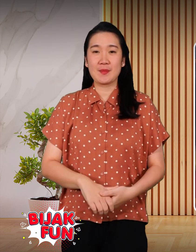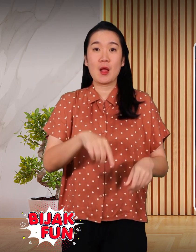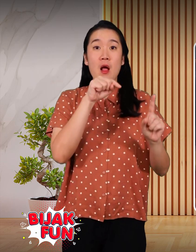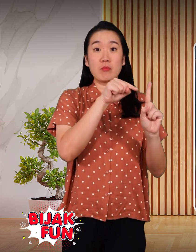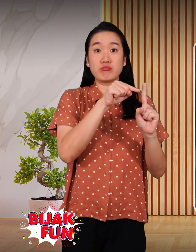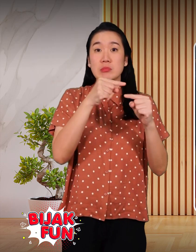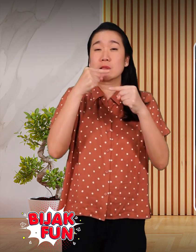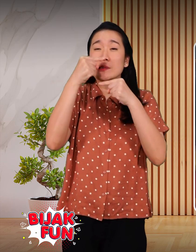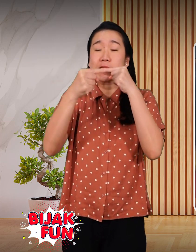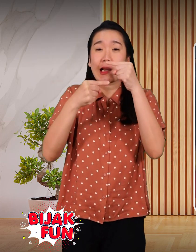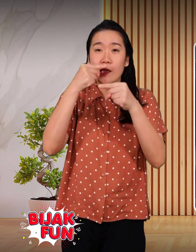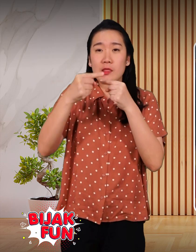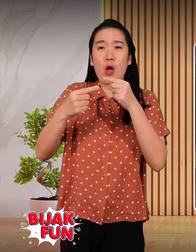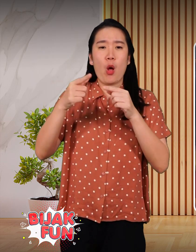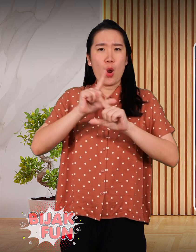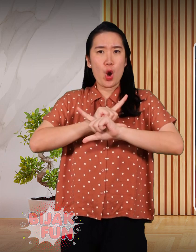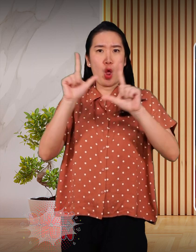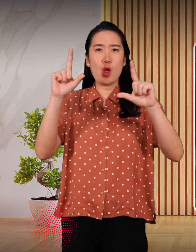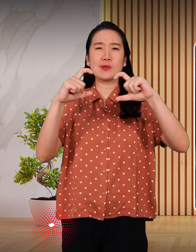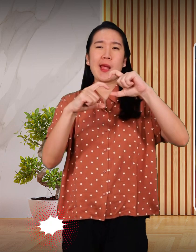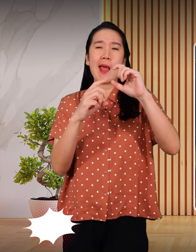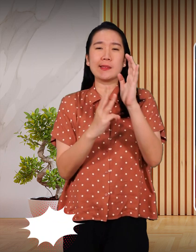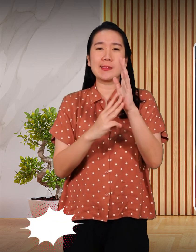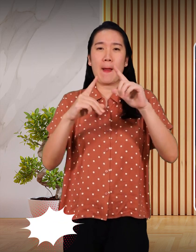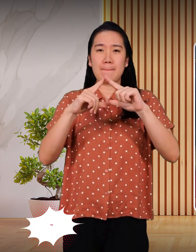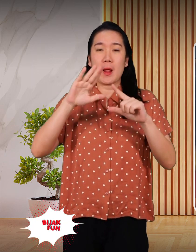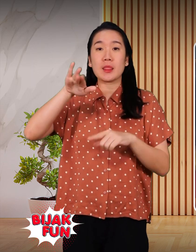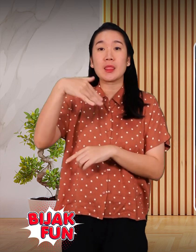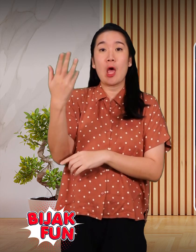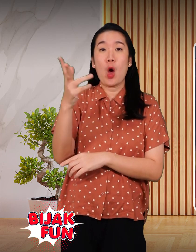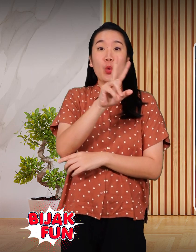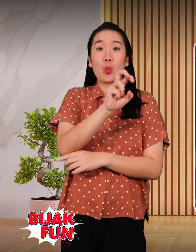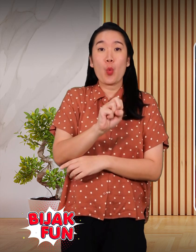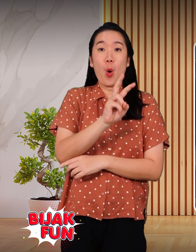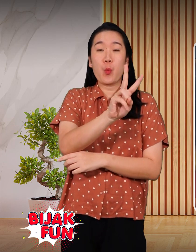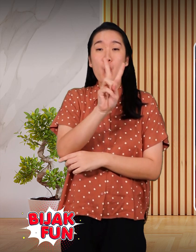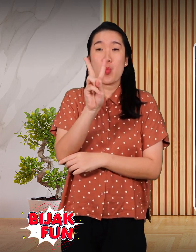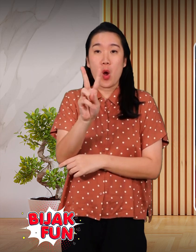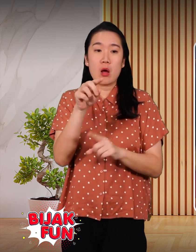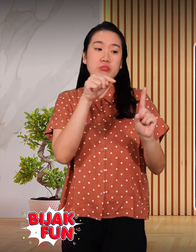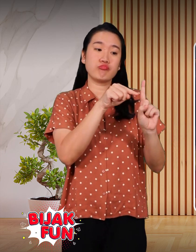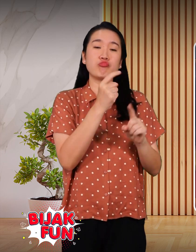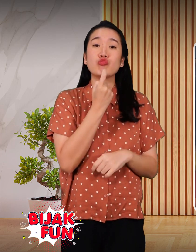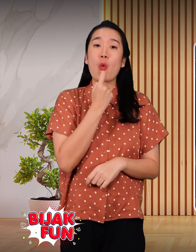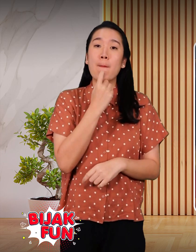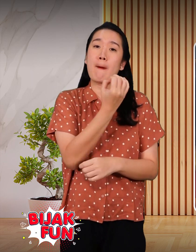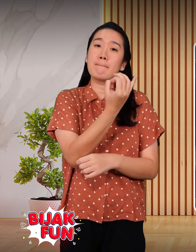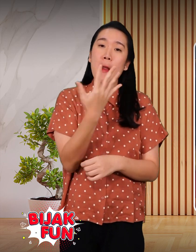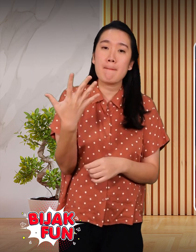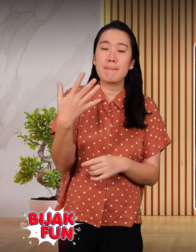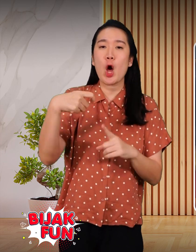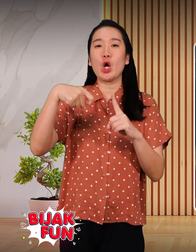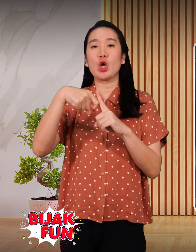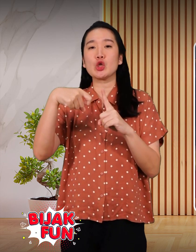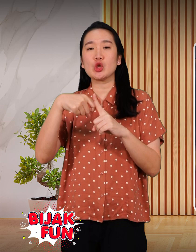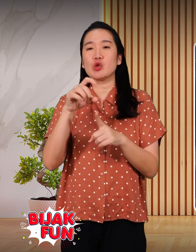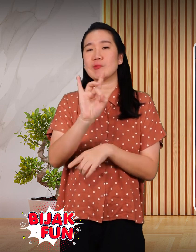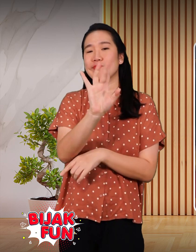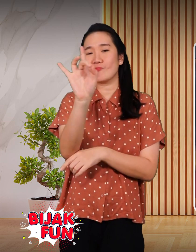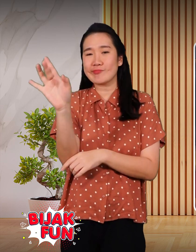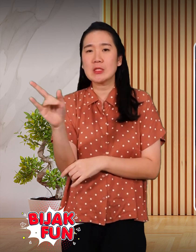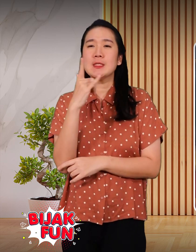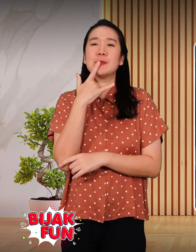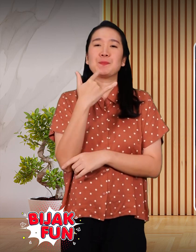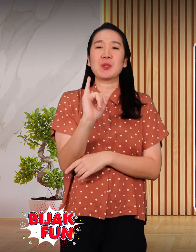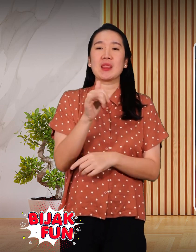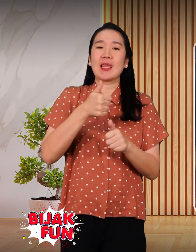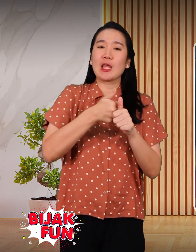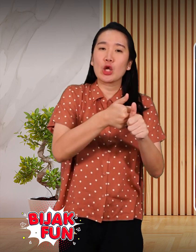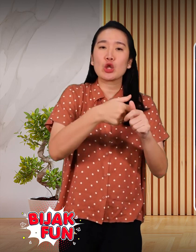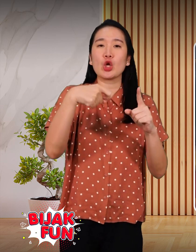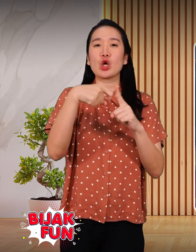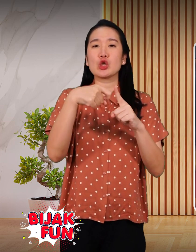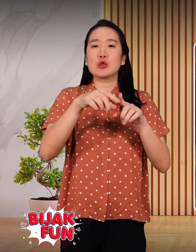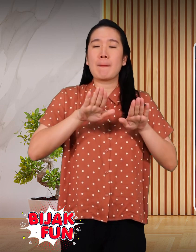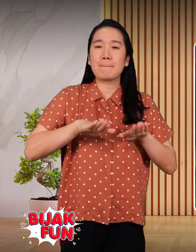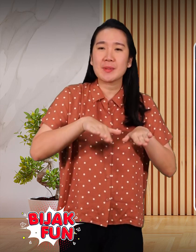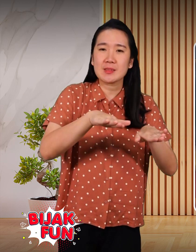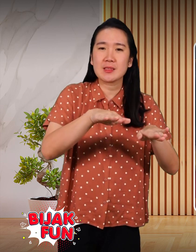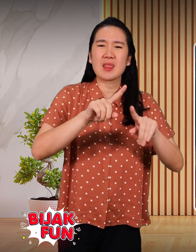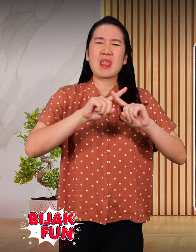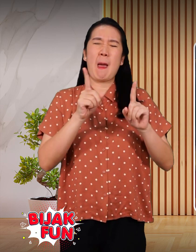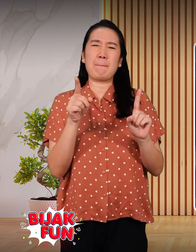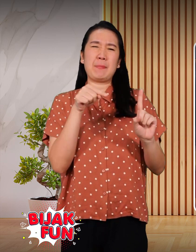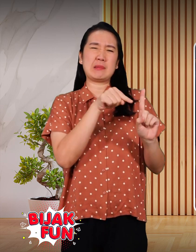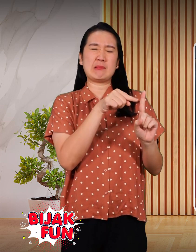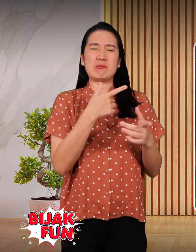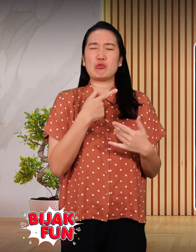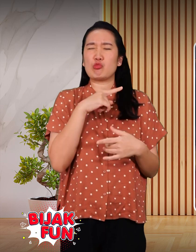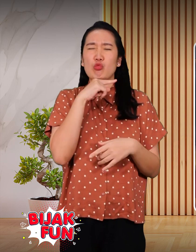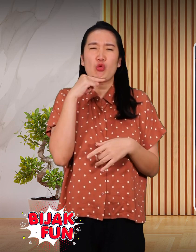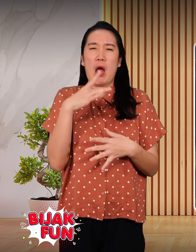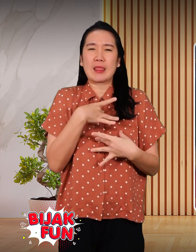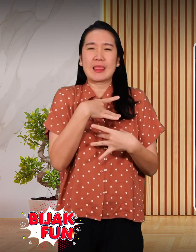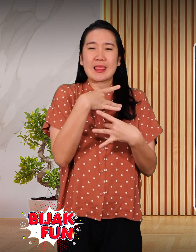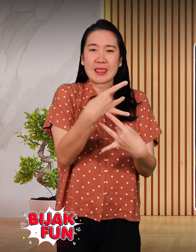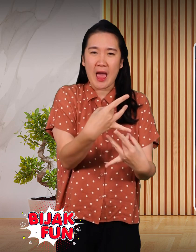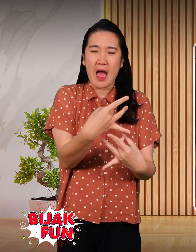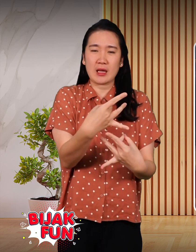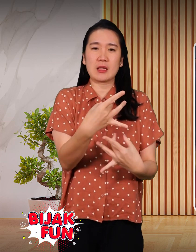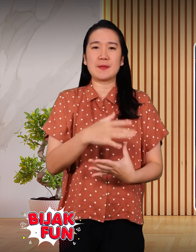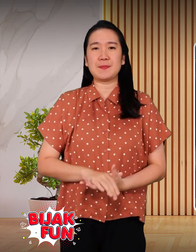Dia bercerita lulus SMA pada tahun 2022, dia pun mencoba kursus menjahit tetapi dia kurang tertarik di bidang itu.